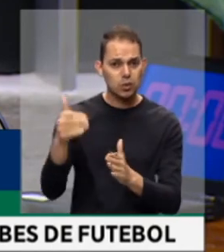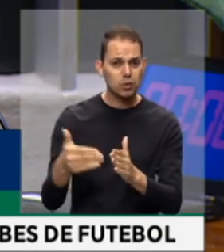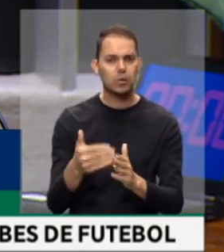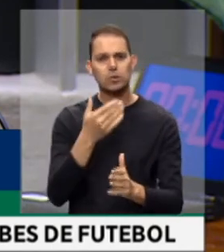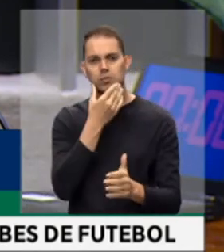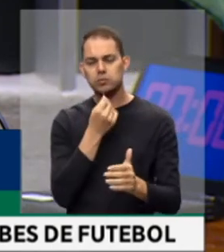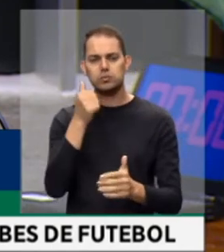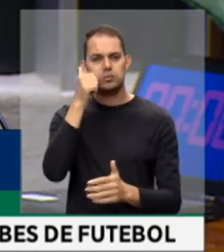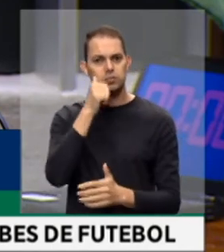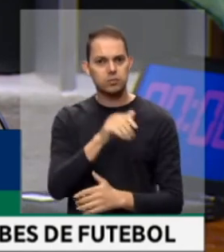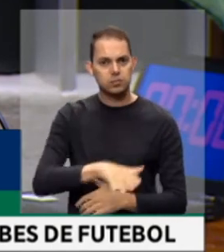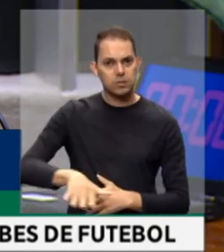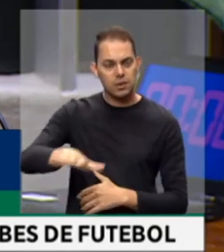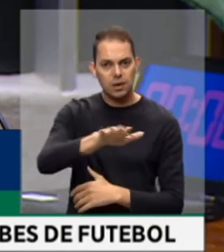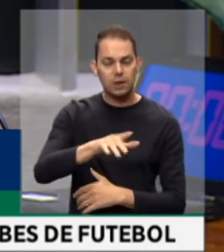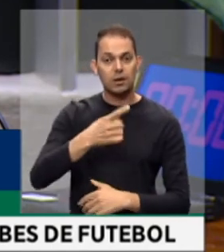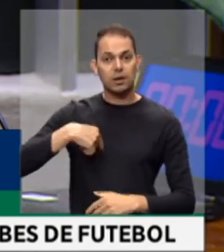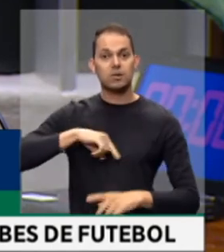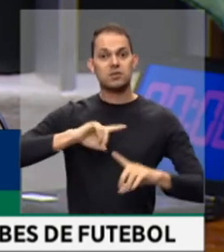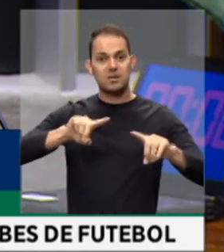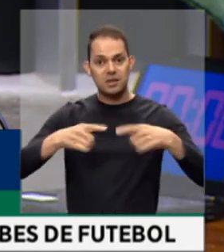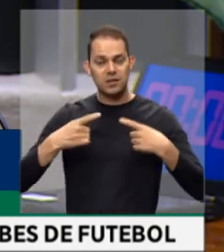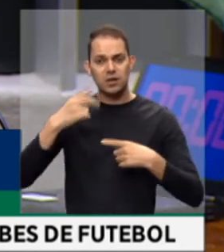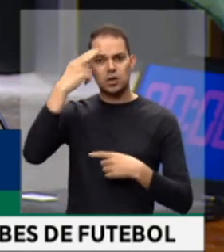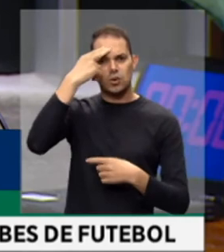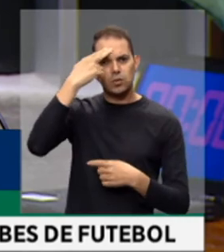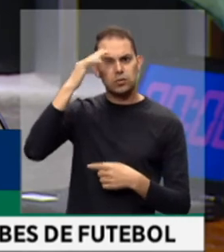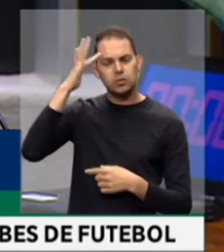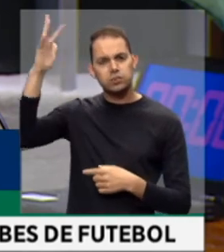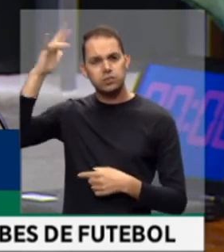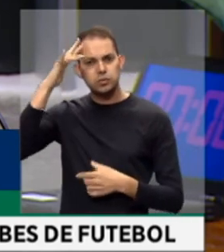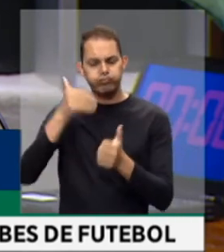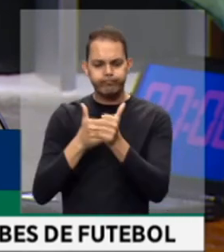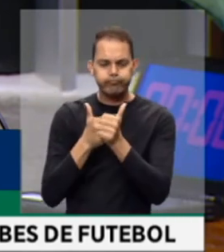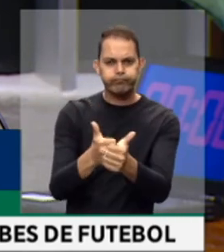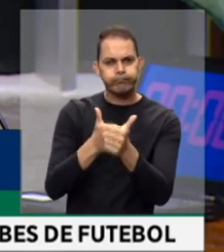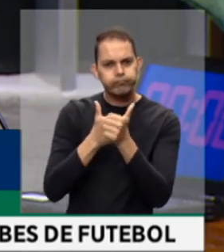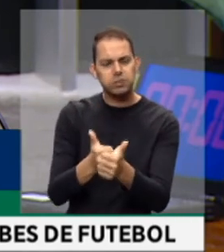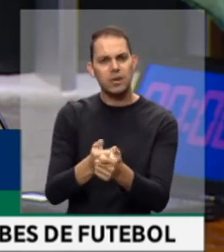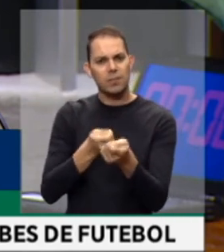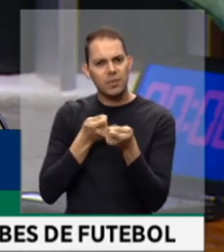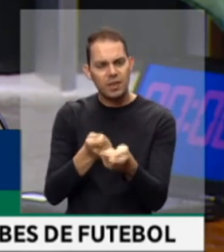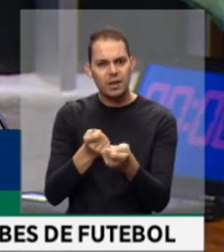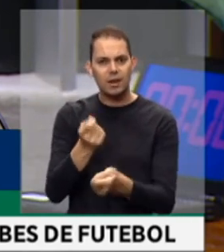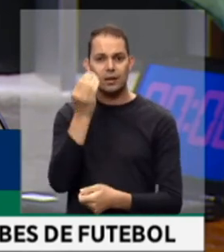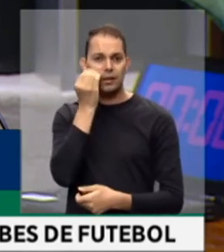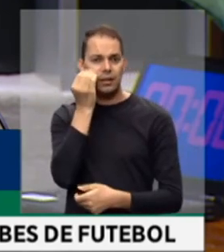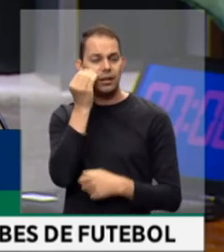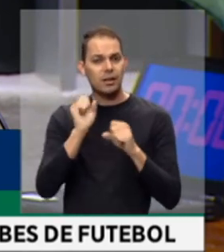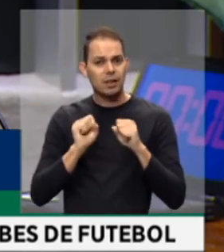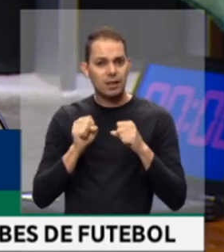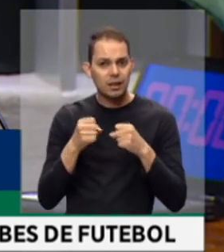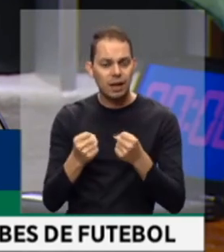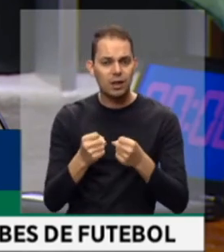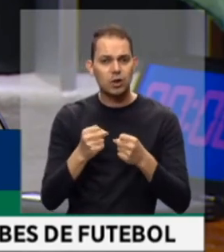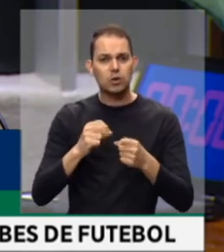REDUZIDAS E A CIDADANIA SEJA UNIVERSALMENTE GARANTIDA A TODOS E A TODAS. É ESSE O NOSSO DESAFIO. SONHAR O IMPOSSÍVEL, PERSEGUIR O